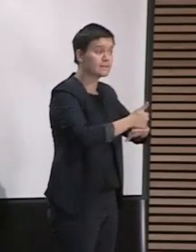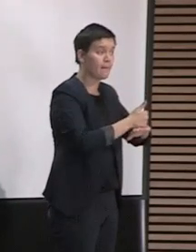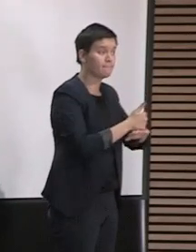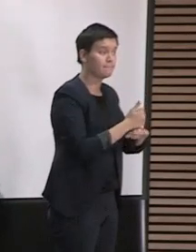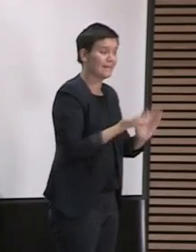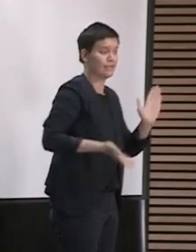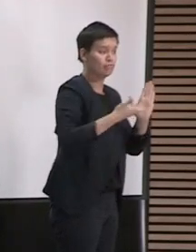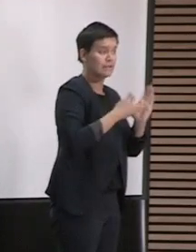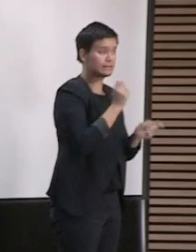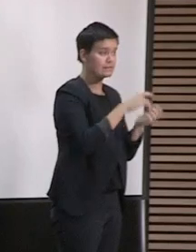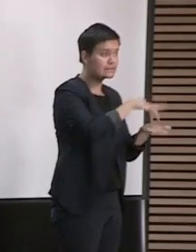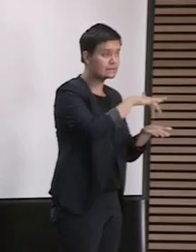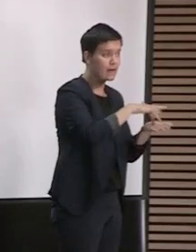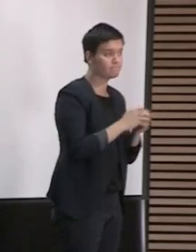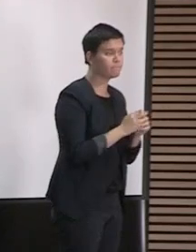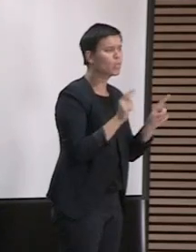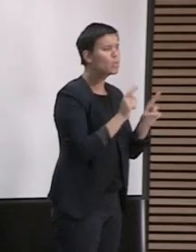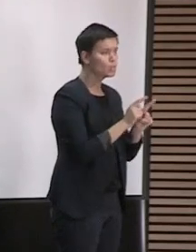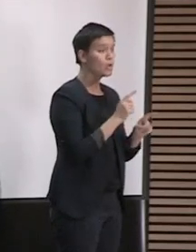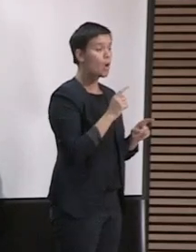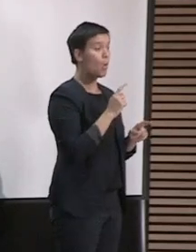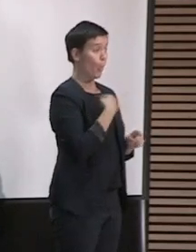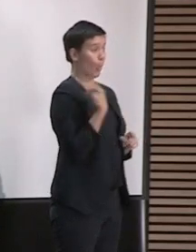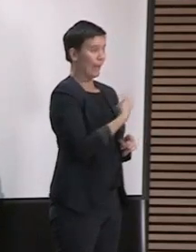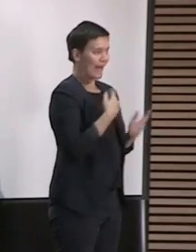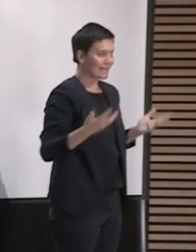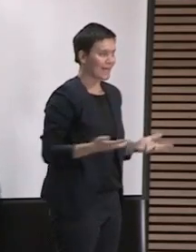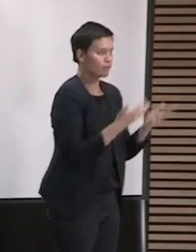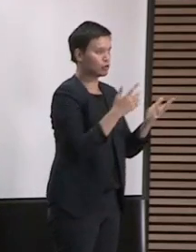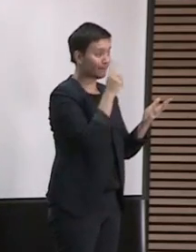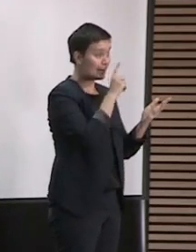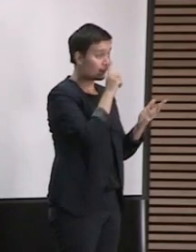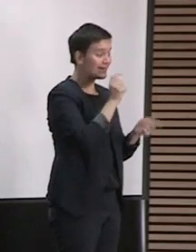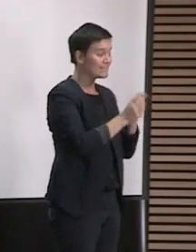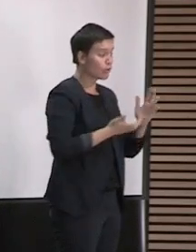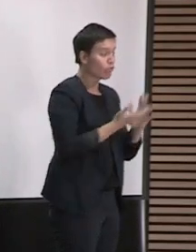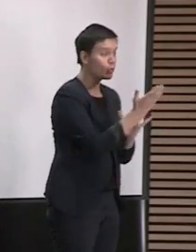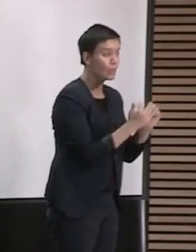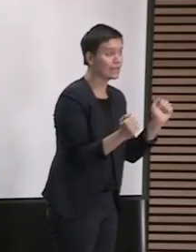hiahia tatou ki nga hua ka taea. Na, pera me taku i korero ai, kua tohutohu mai ki a au. s